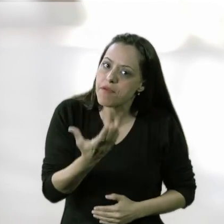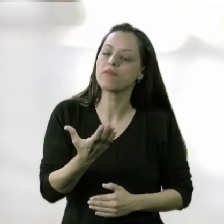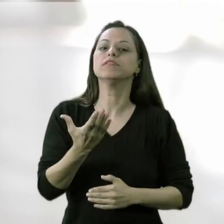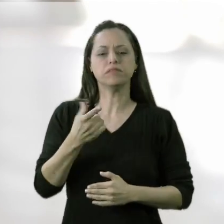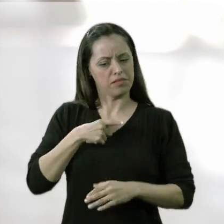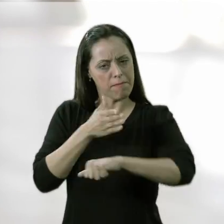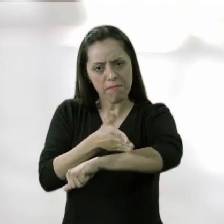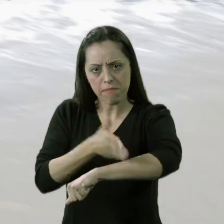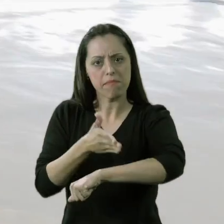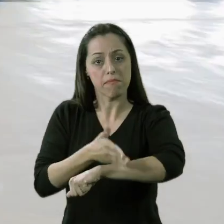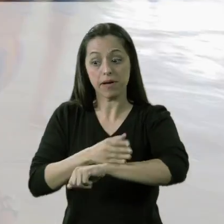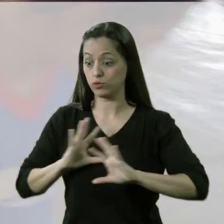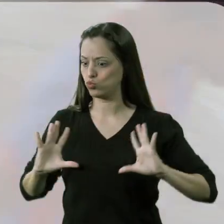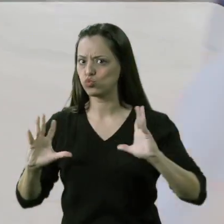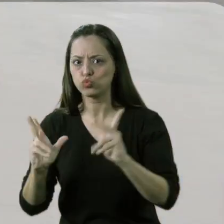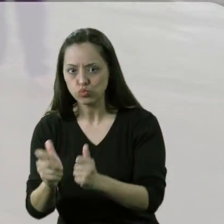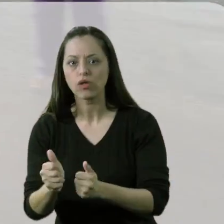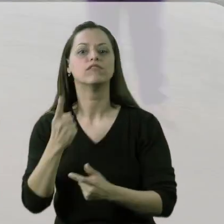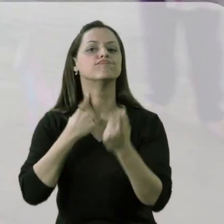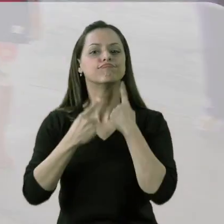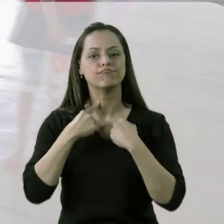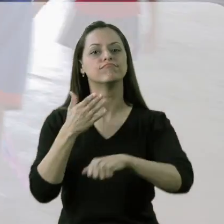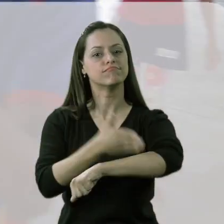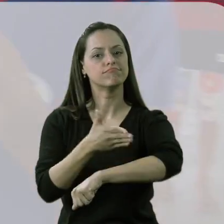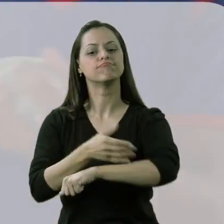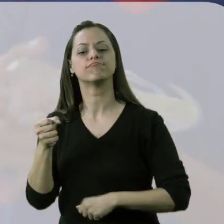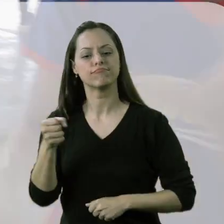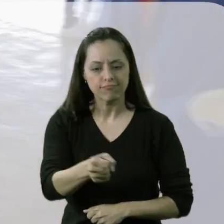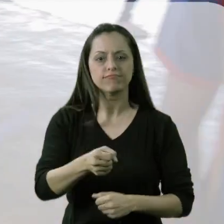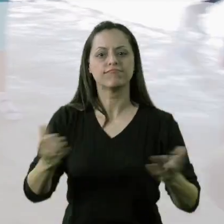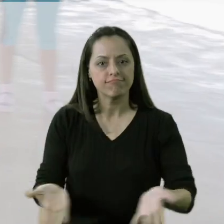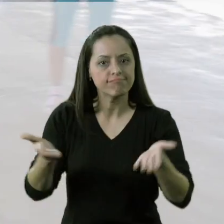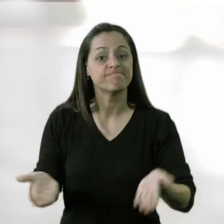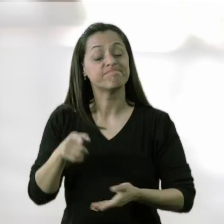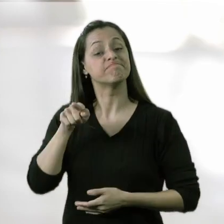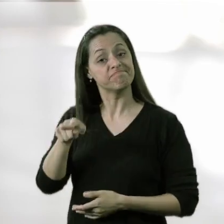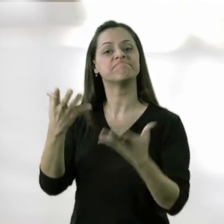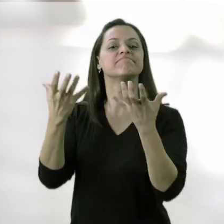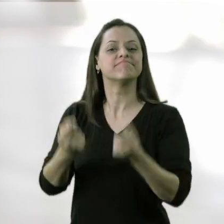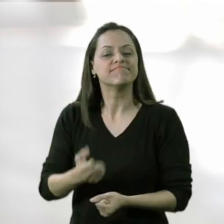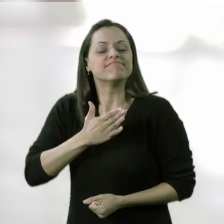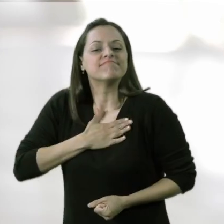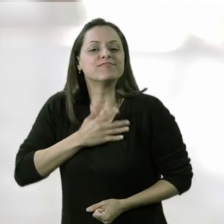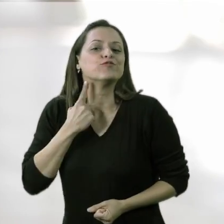Toda apresentação que tem aqui o projeto coloca ele para fazer e ele faz com muito amor, faz com vontade e com capacidade,